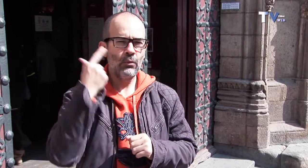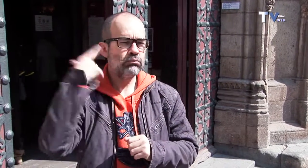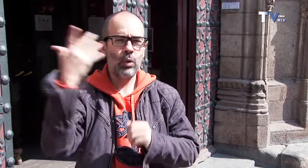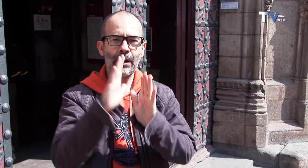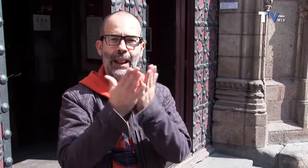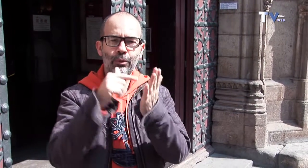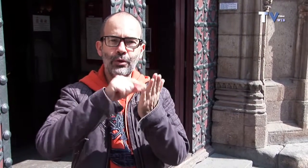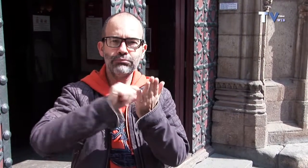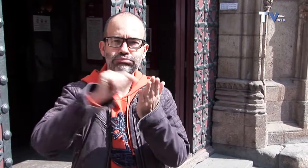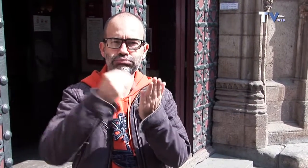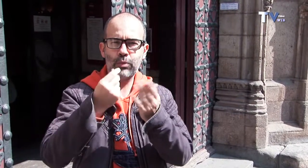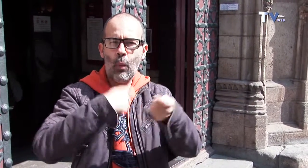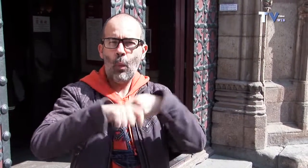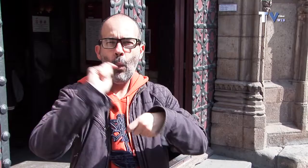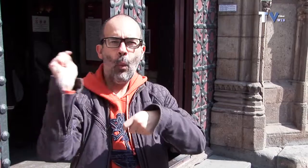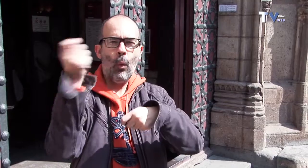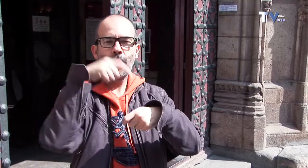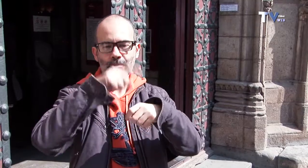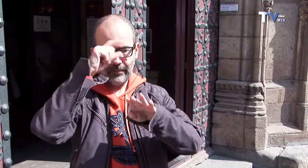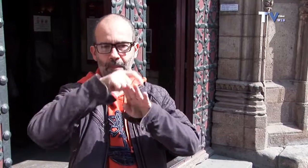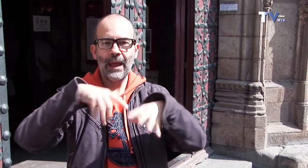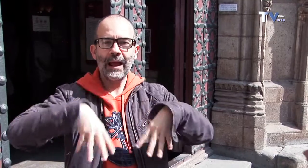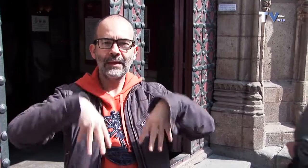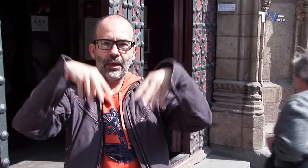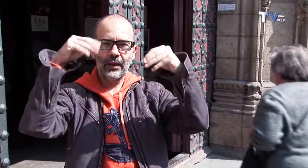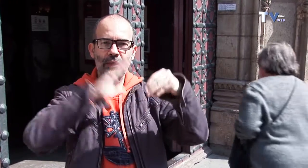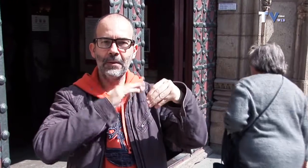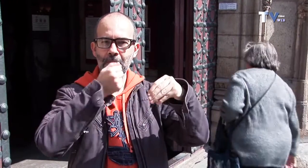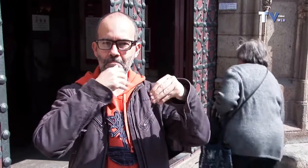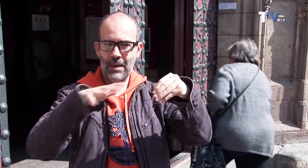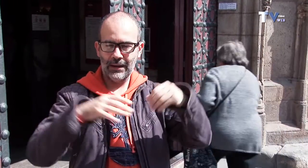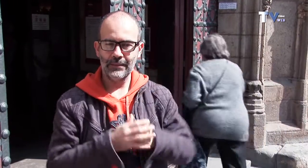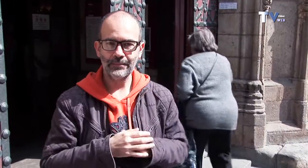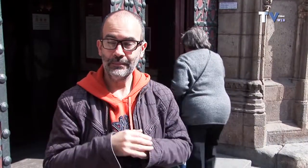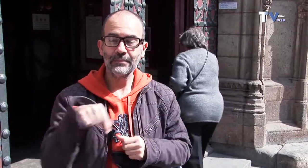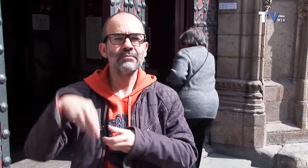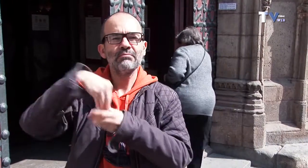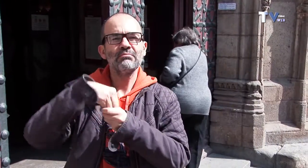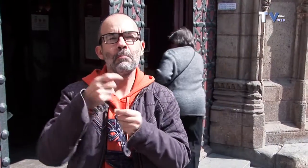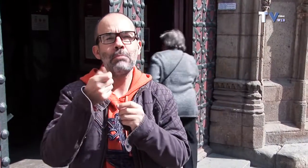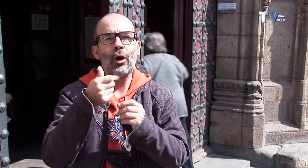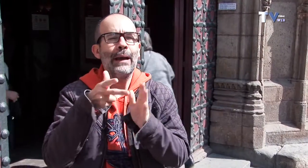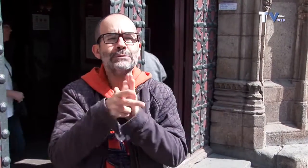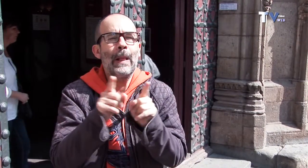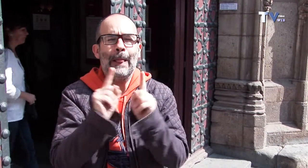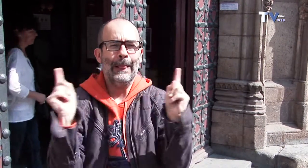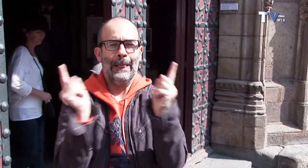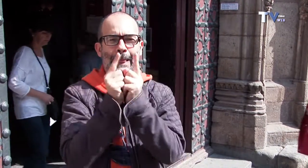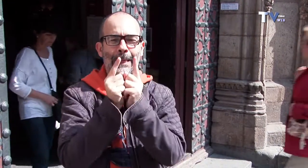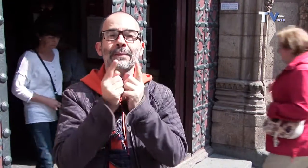muy famosa por un libro titulado La catedral del mar. Os haré un breve resumen de su historia.